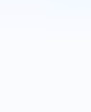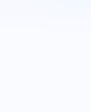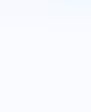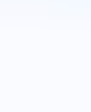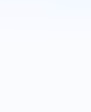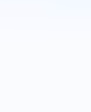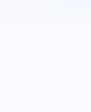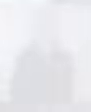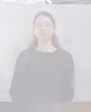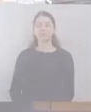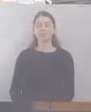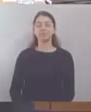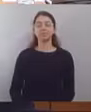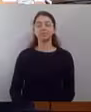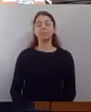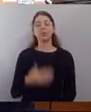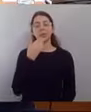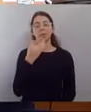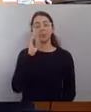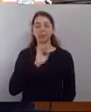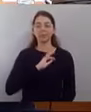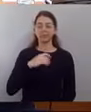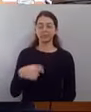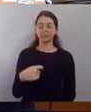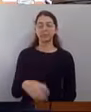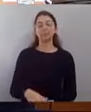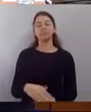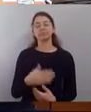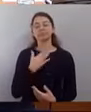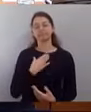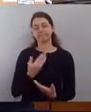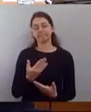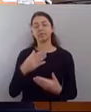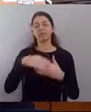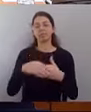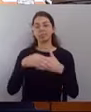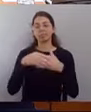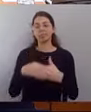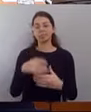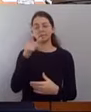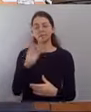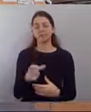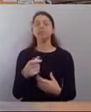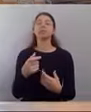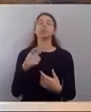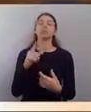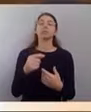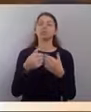Muito obrigado Senhora Presidente. Gostaria de cumprimenta-la a si, a todos e